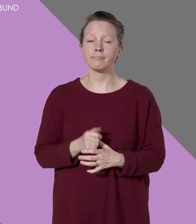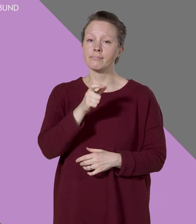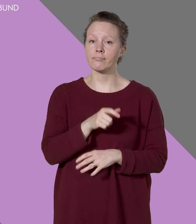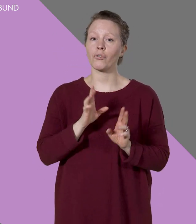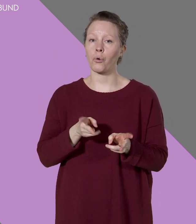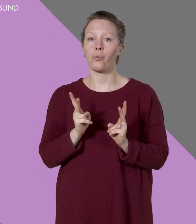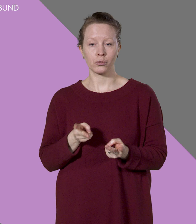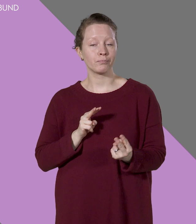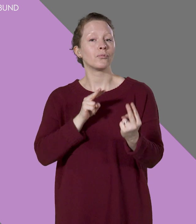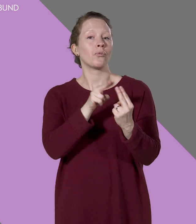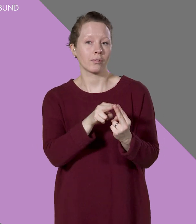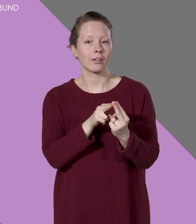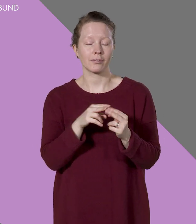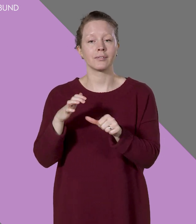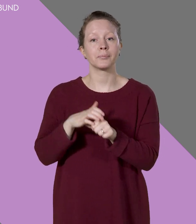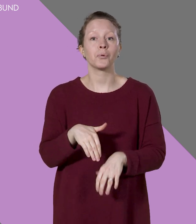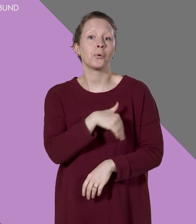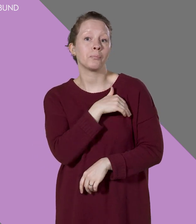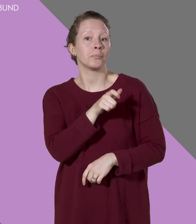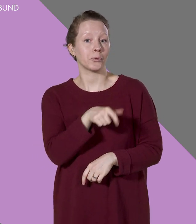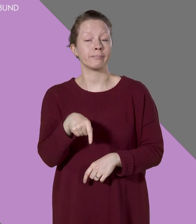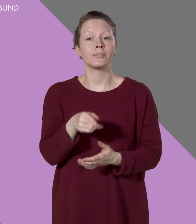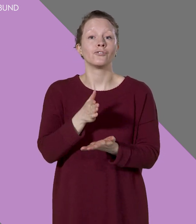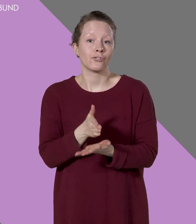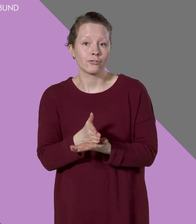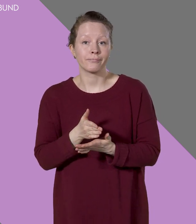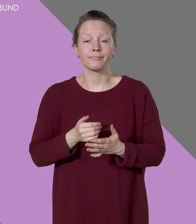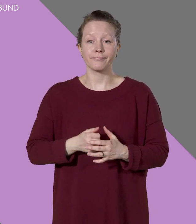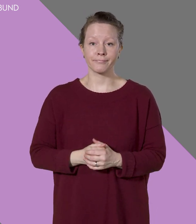Hon har också haft kontakt med diskrimineringsombudsmannen i ärendet.